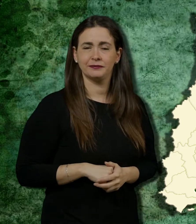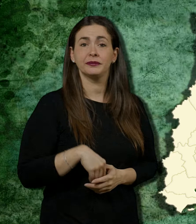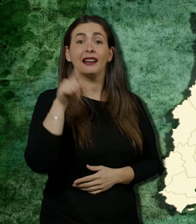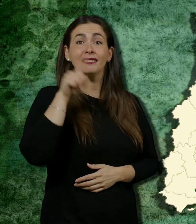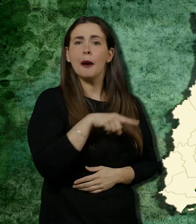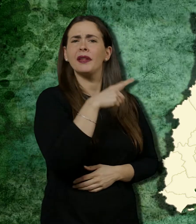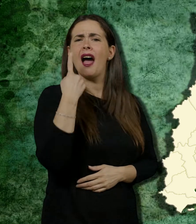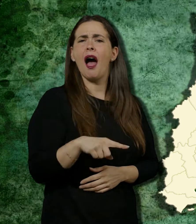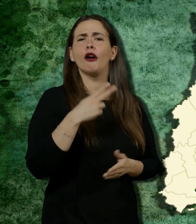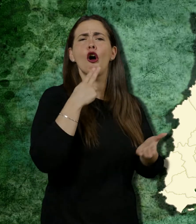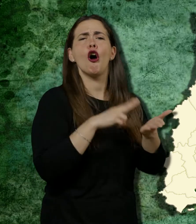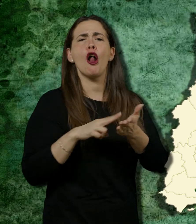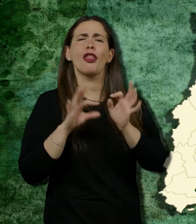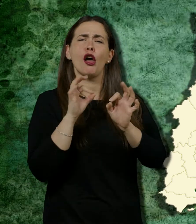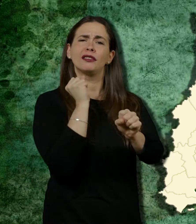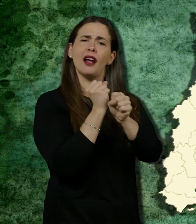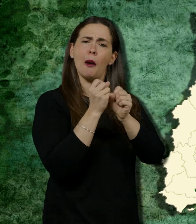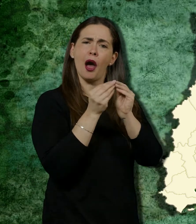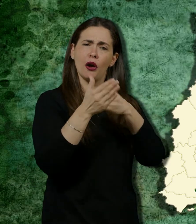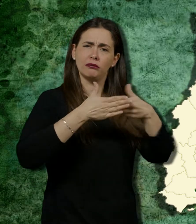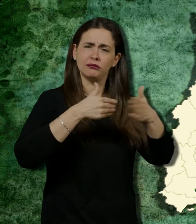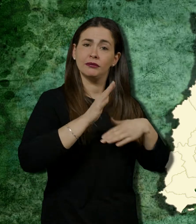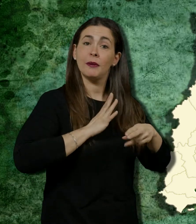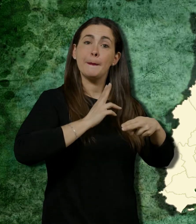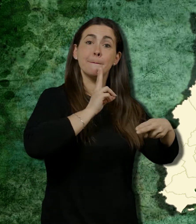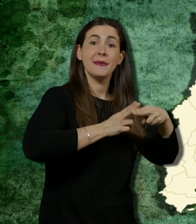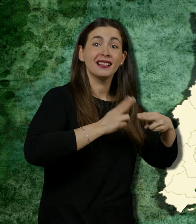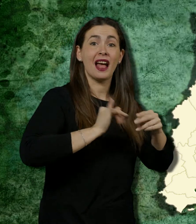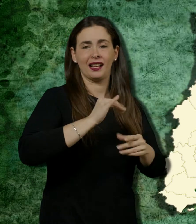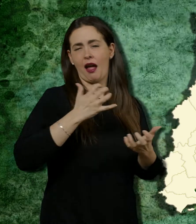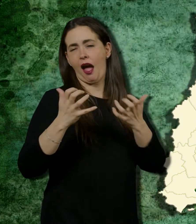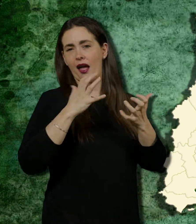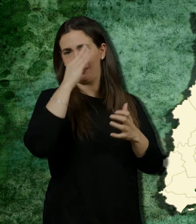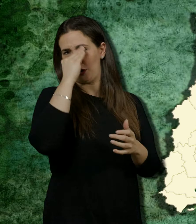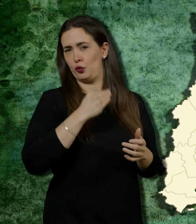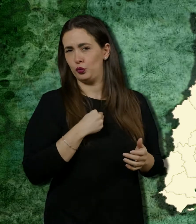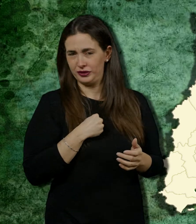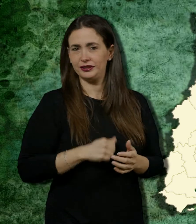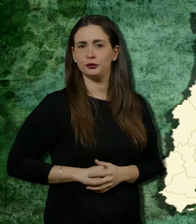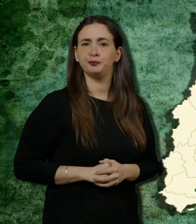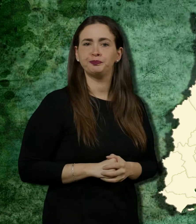a més de col·leccions d'orfebreria i art litúrgic.